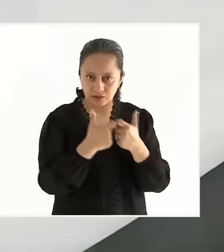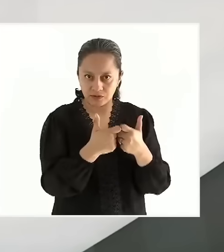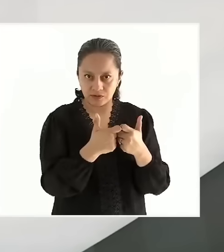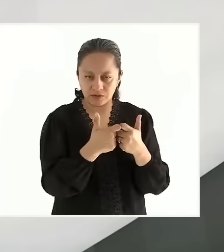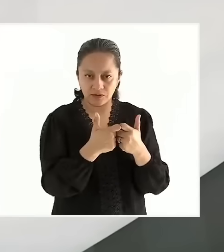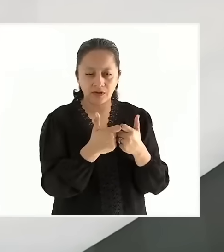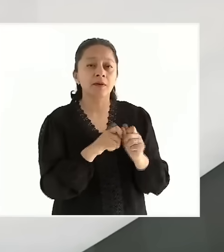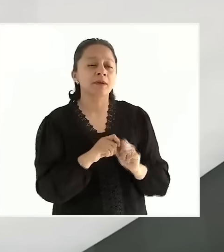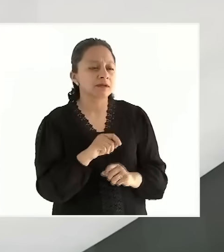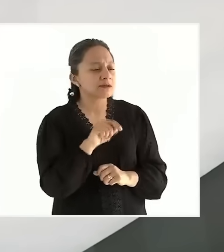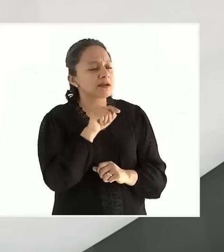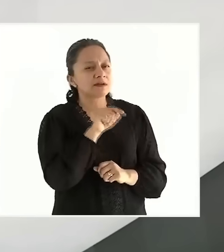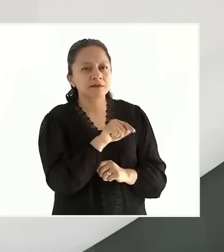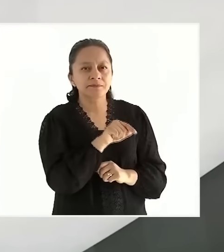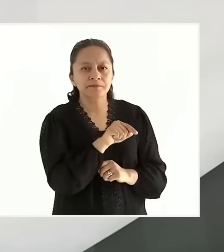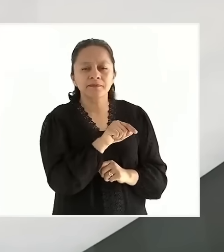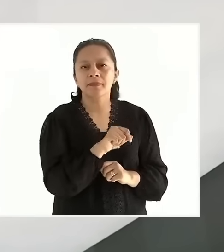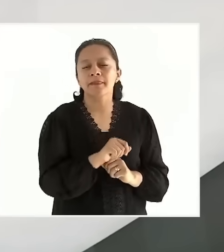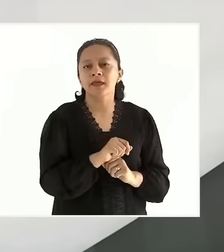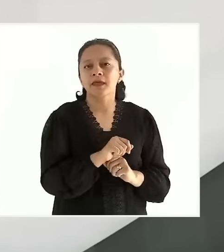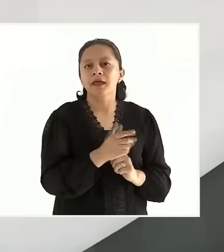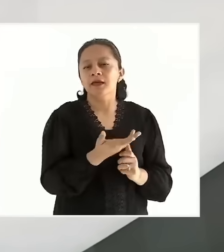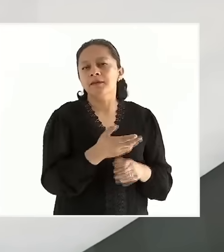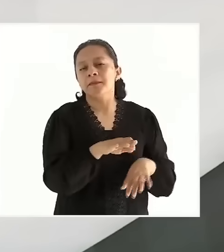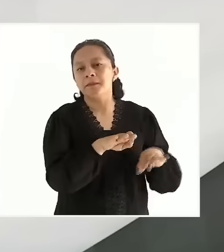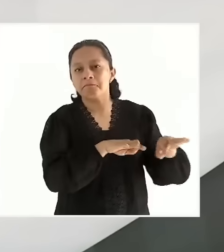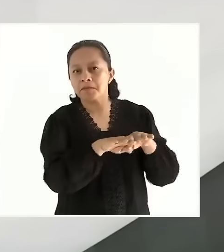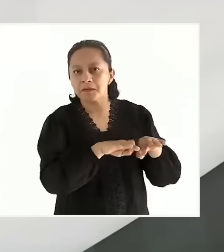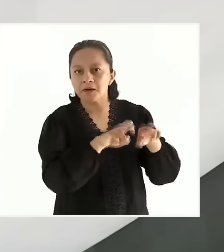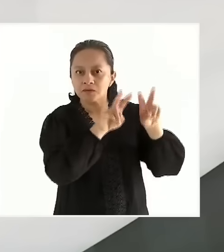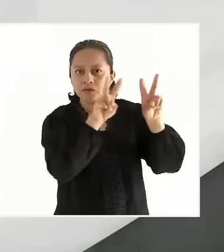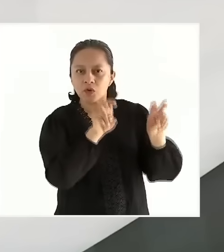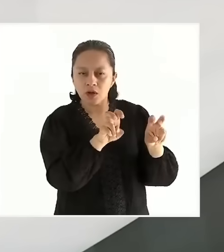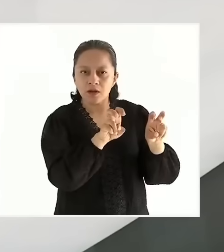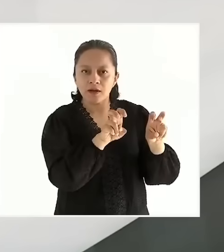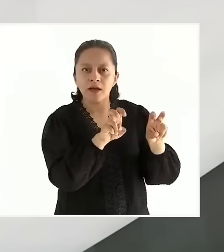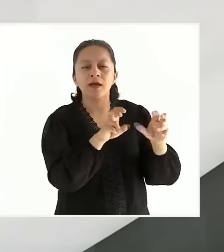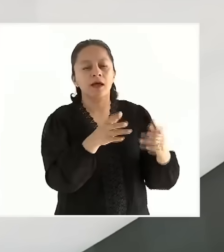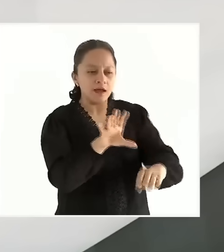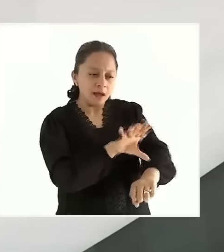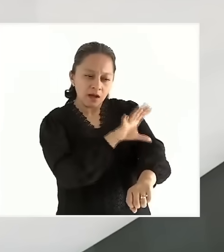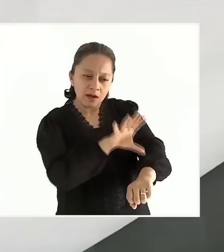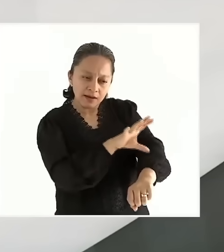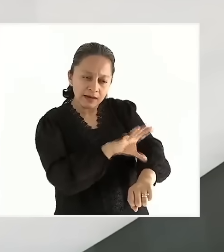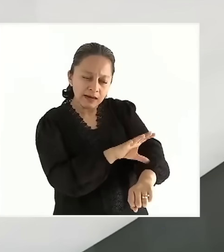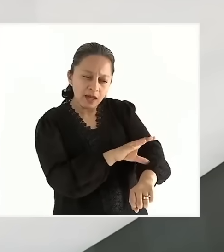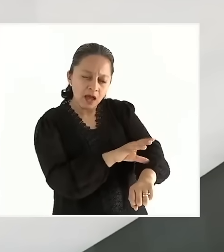gerencia de estudios económicos trabajos de lo que se llama los usos finales de la energía, para qué